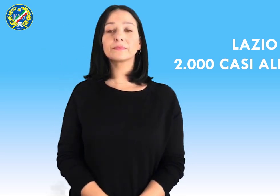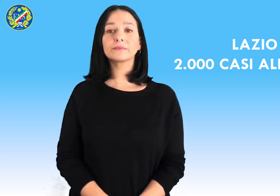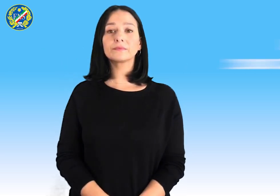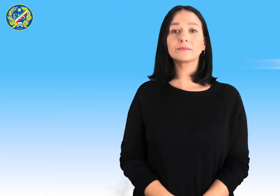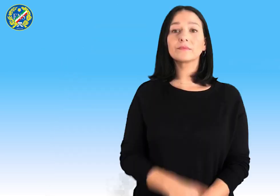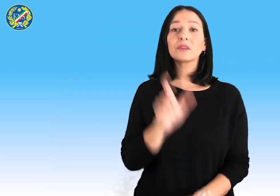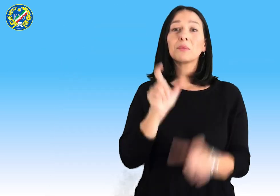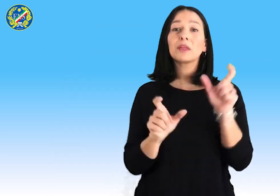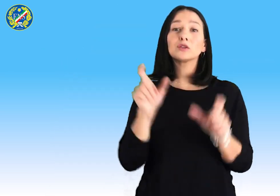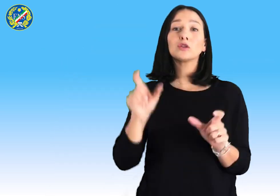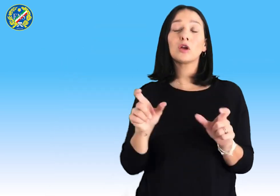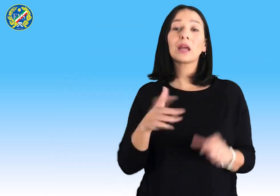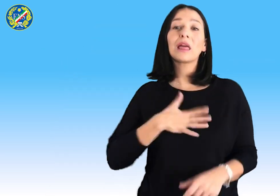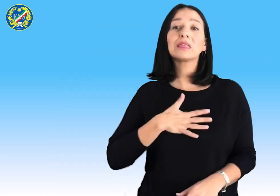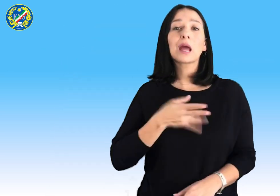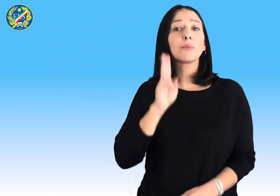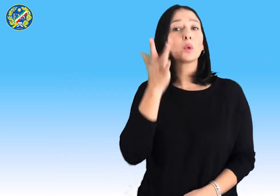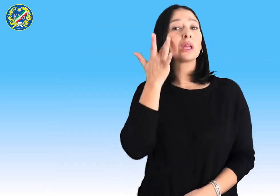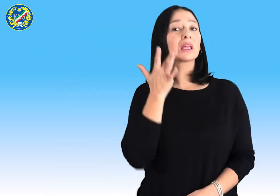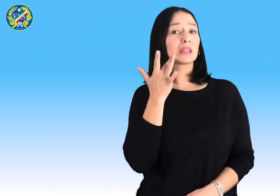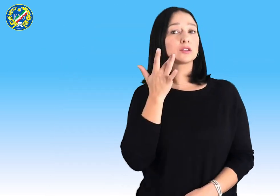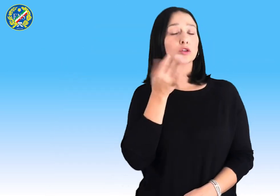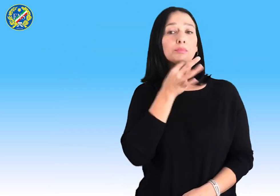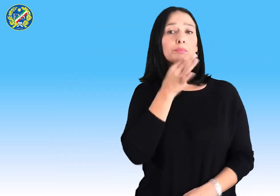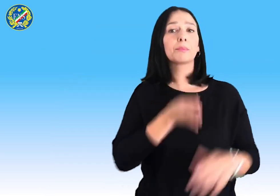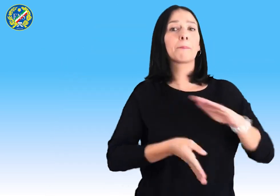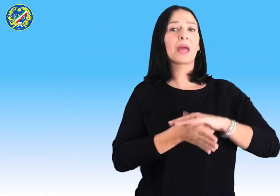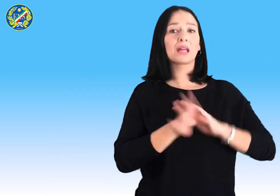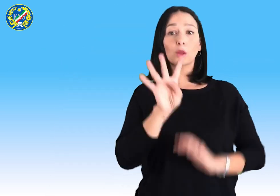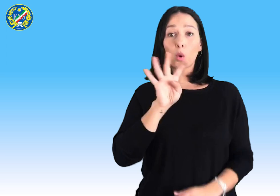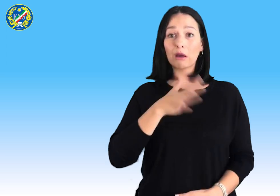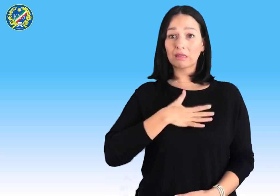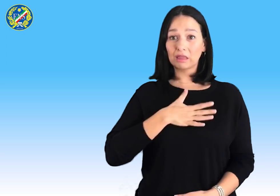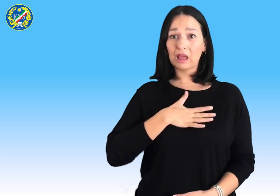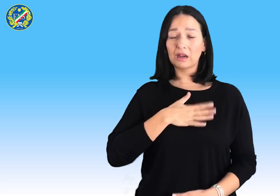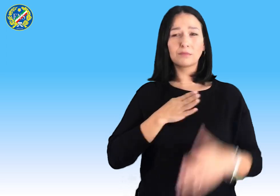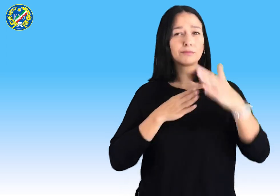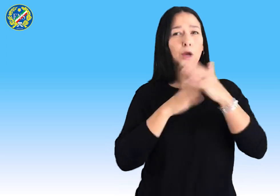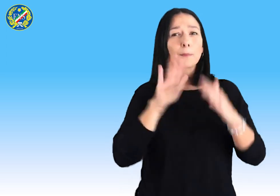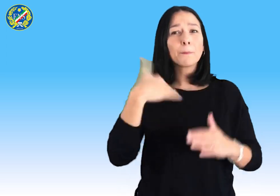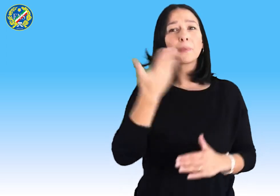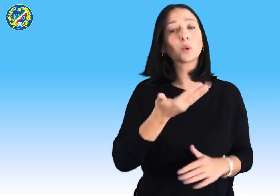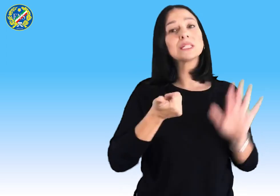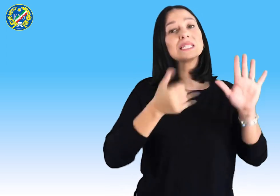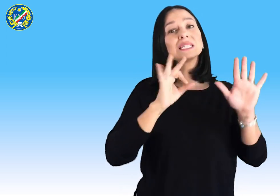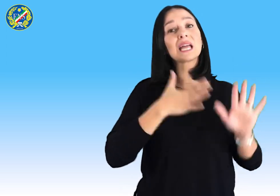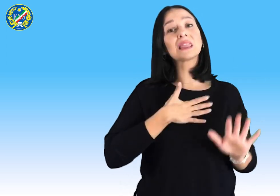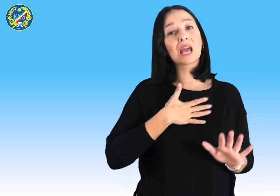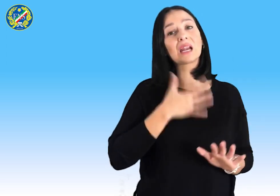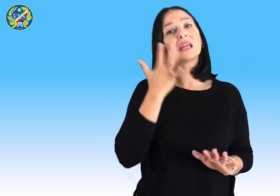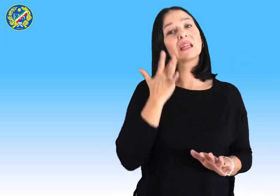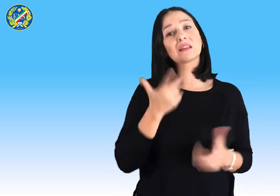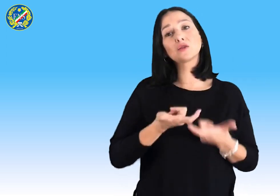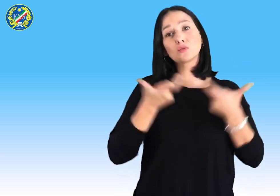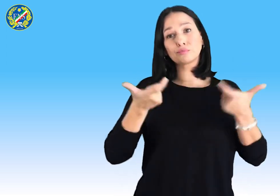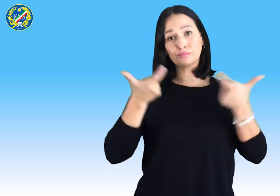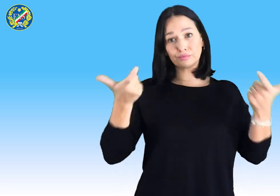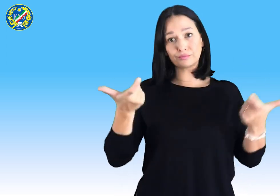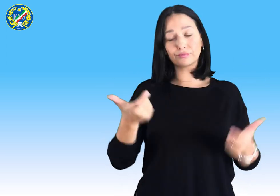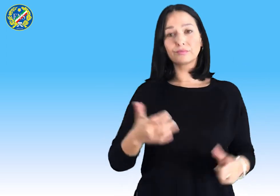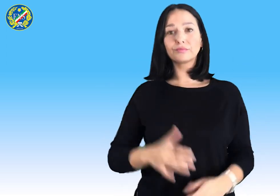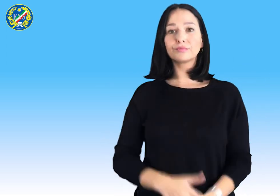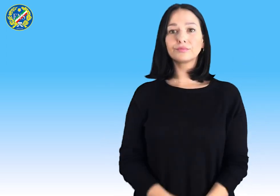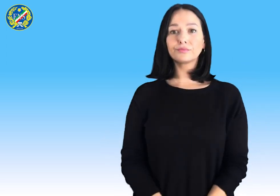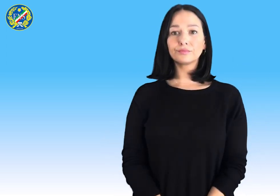L’incidenza della neoplasia aumenta progressivamente dai 40 anni in poi, raggiungendo il suo picco sopra i 60 anni.